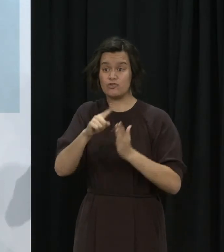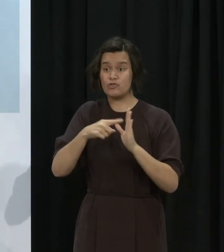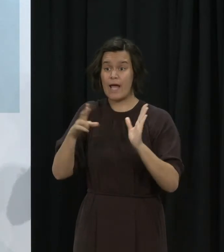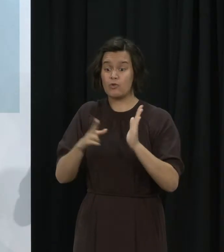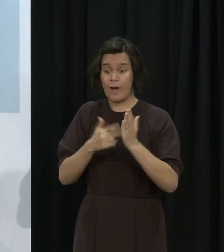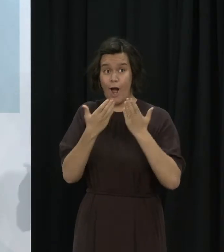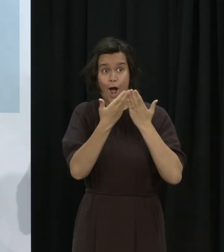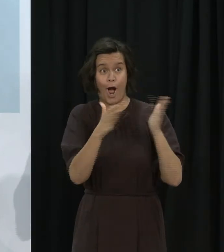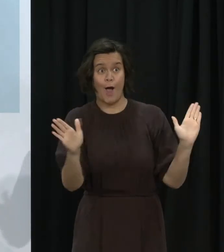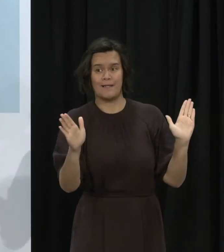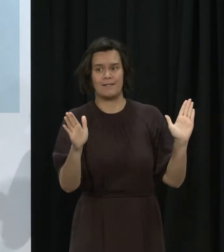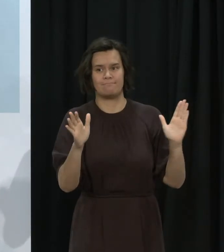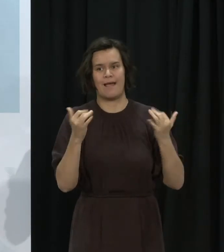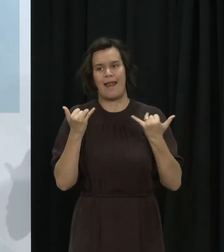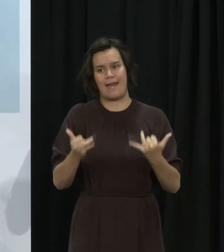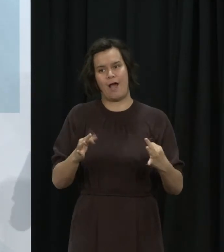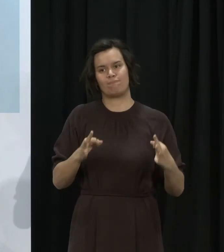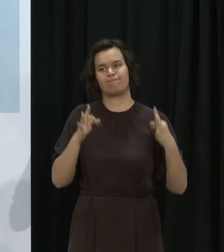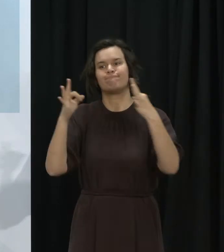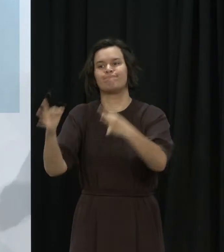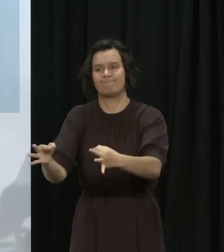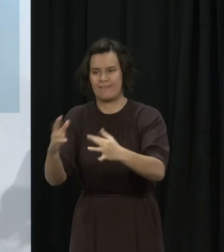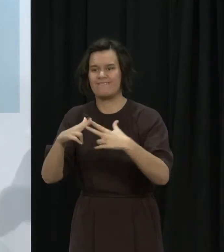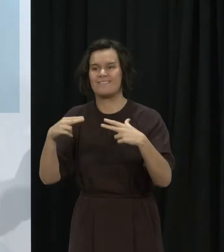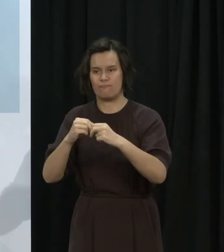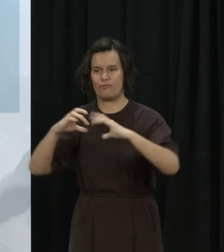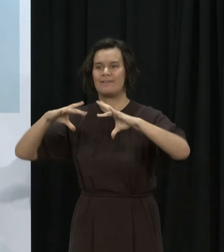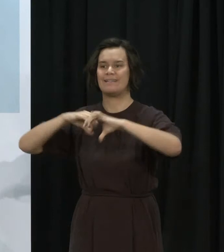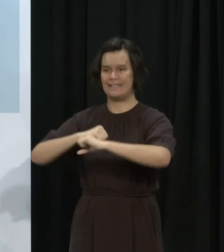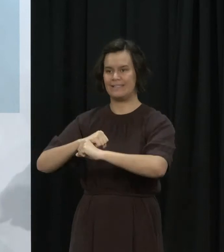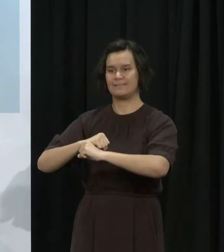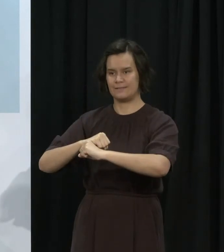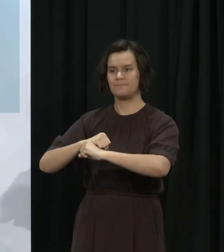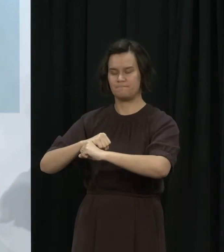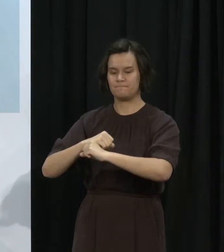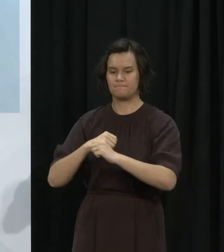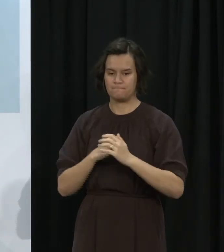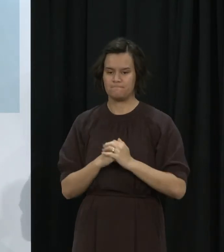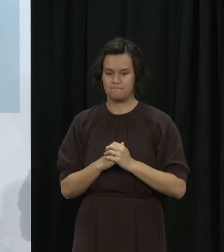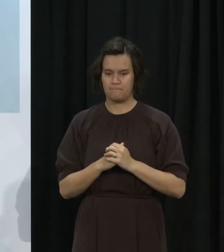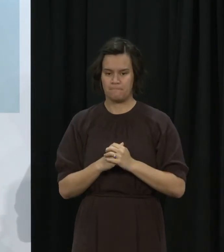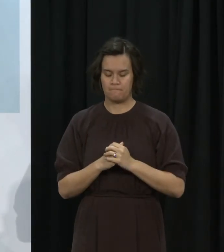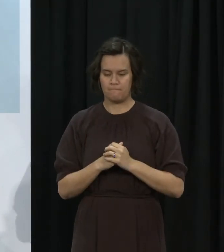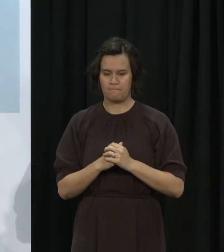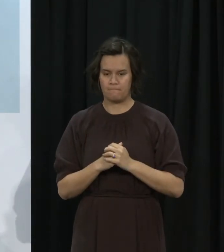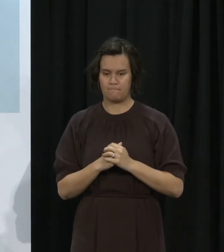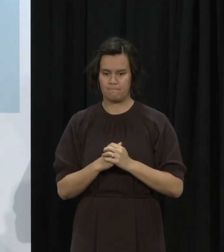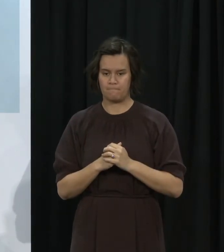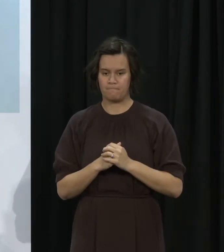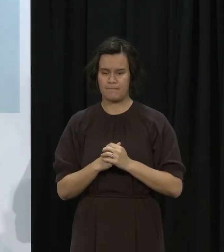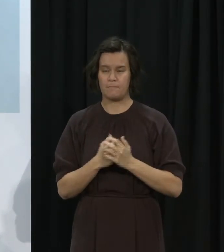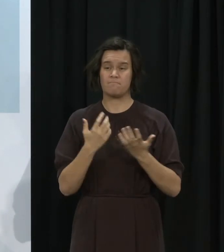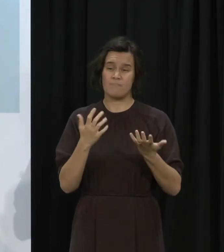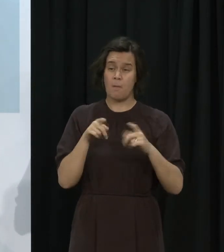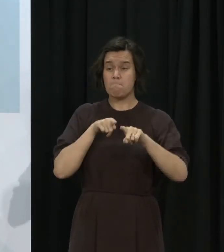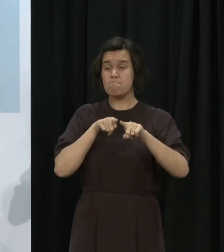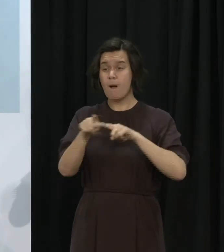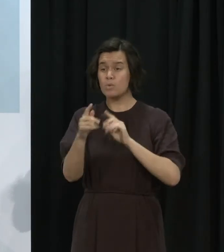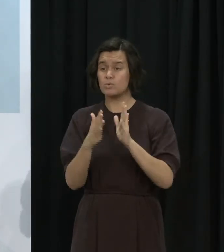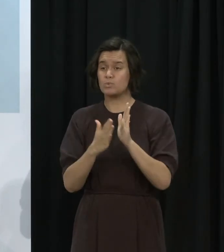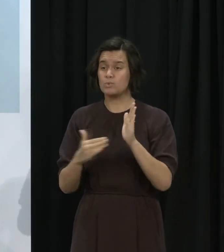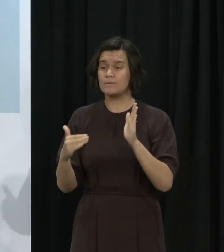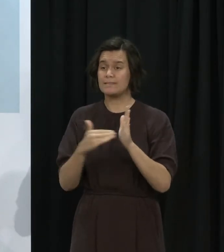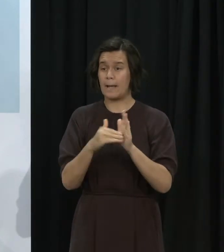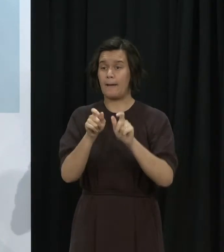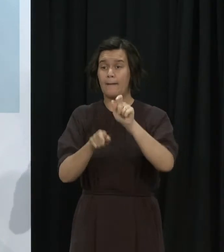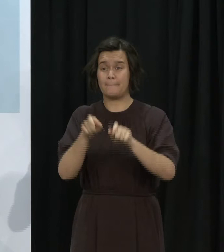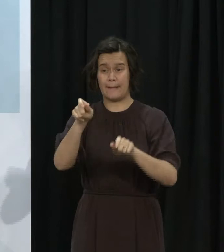Hui-tanguru kia taea ai e tatou